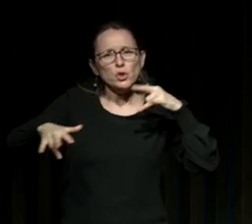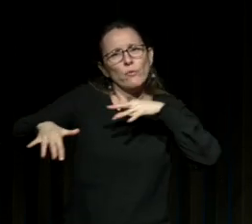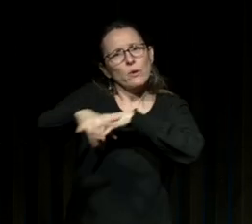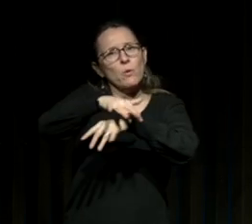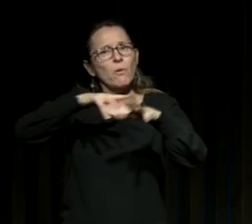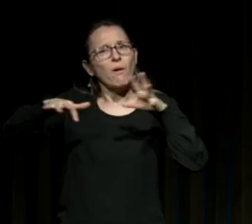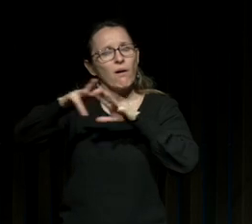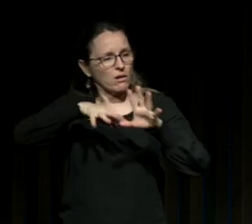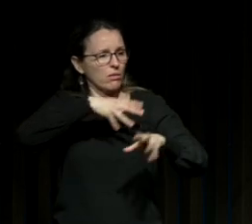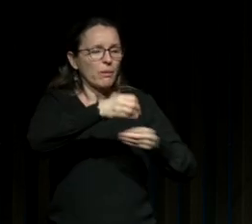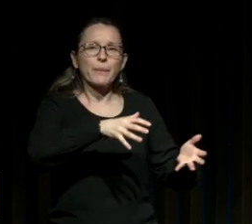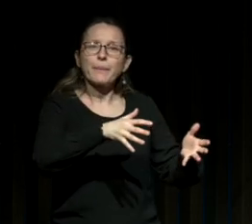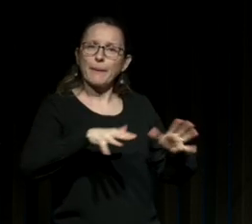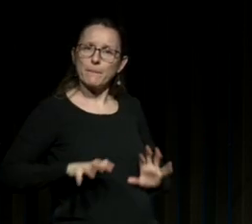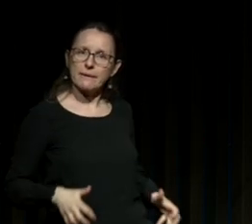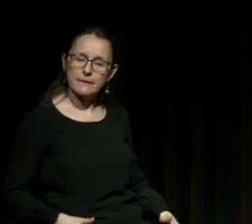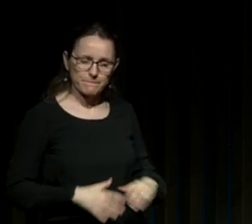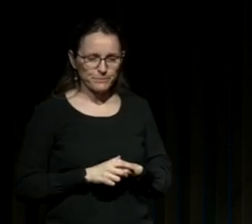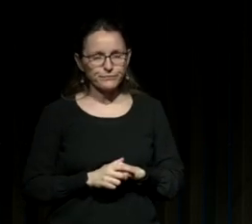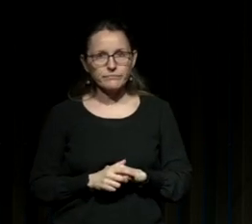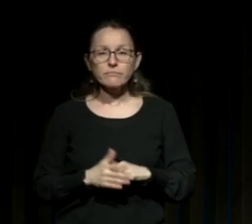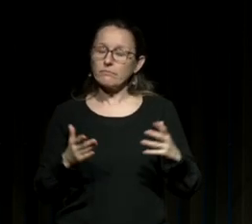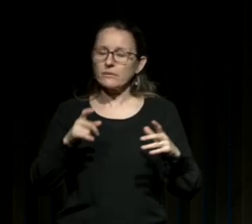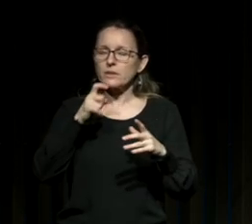parlerai un petit peu plus tard que non seulement c'est une maladie mais c'est une maladie complexe